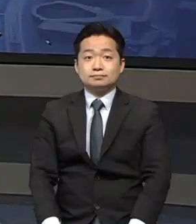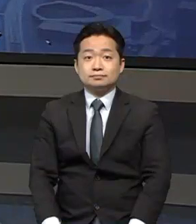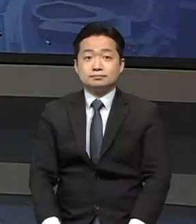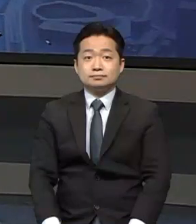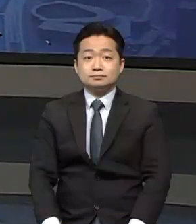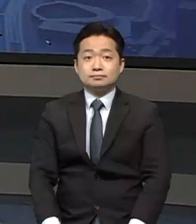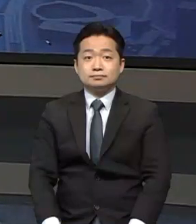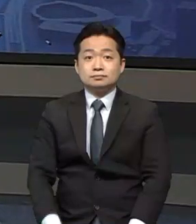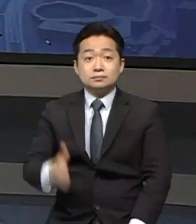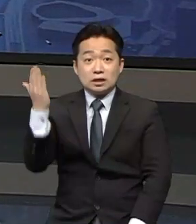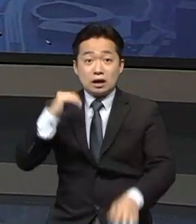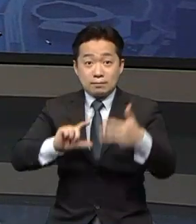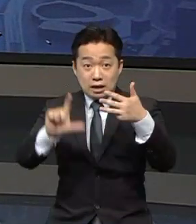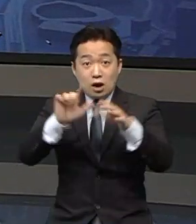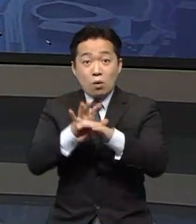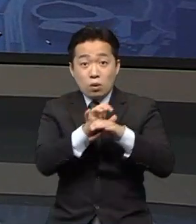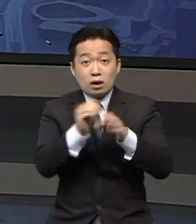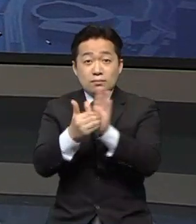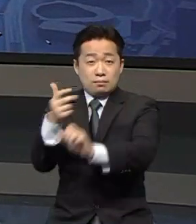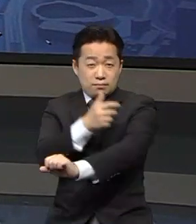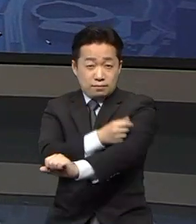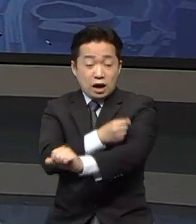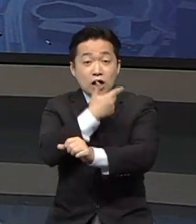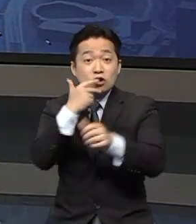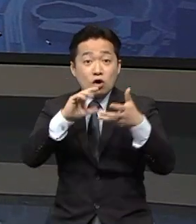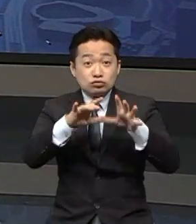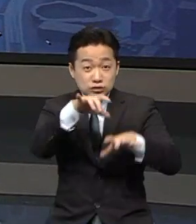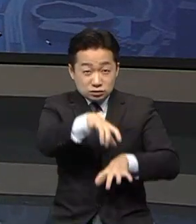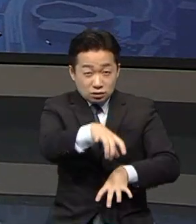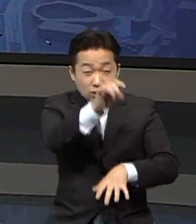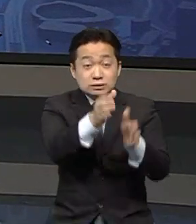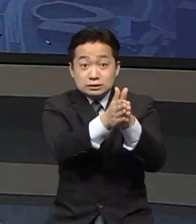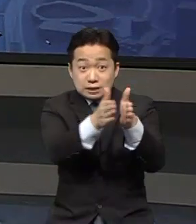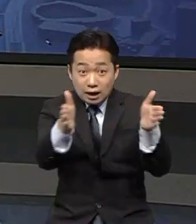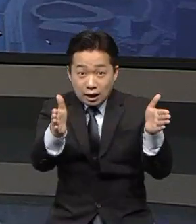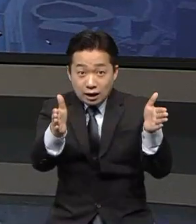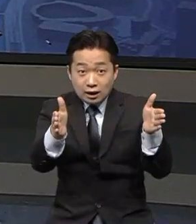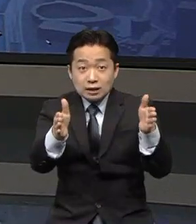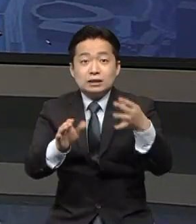(앵커) 지난 8일 코로나19 백신 접종이 영국에서 처음으로 시작됐습니다.